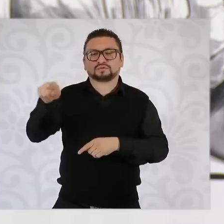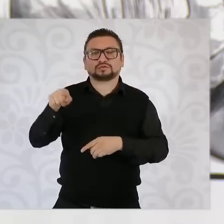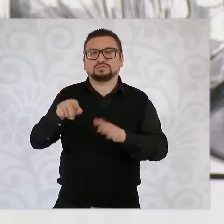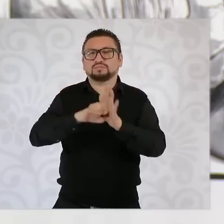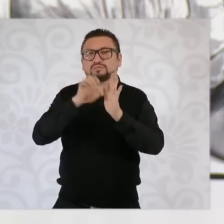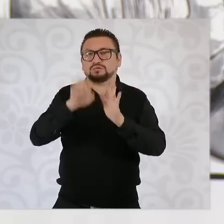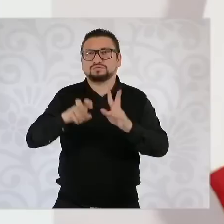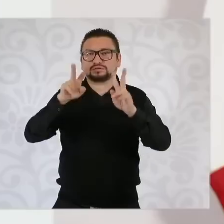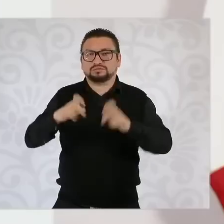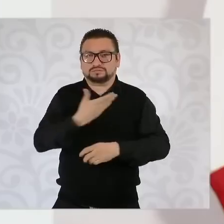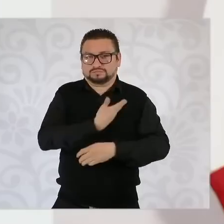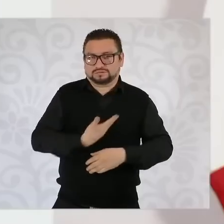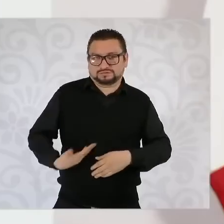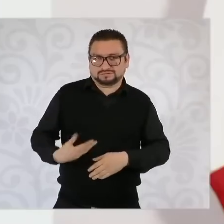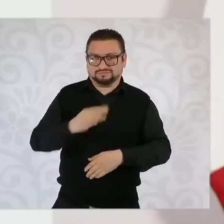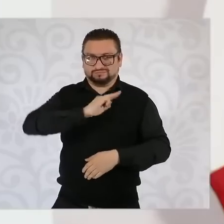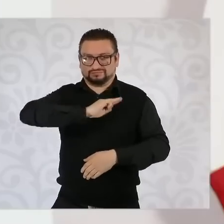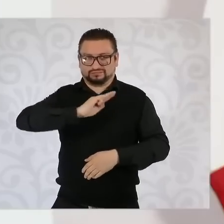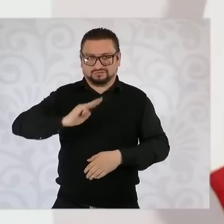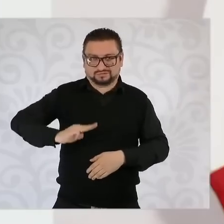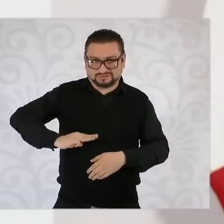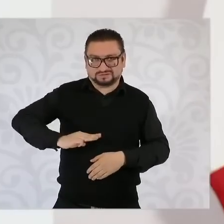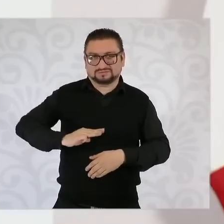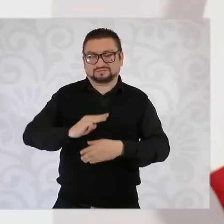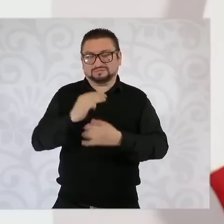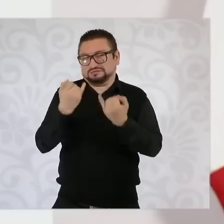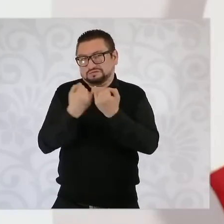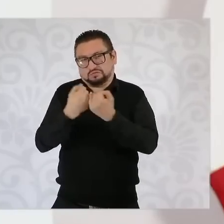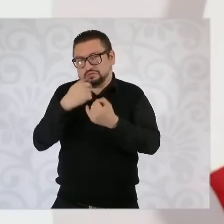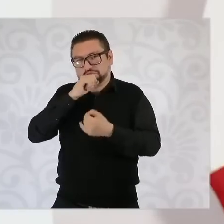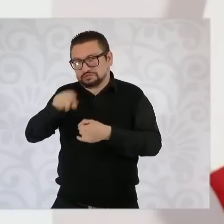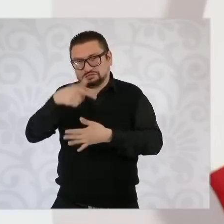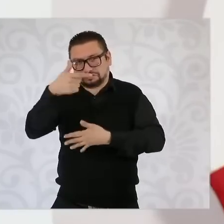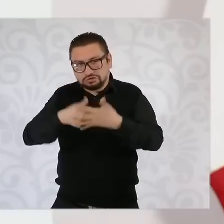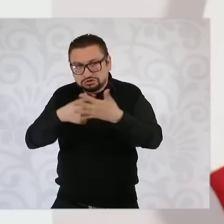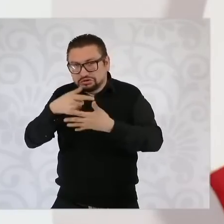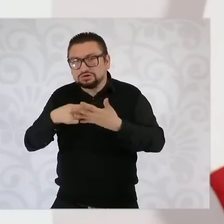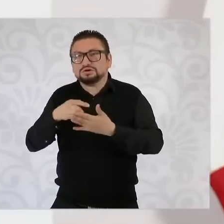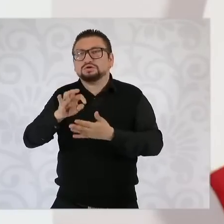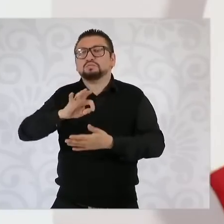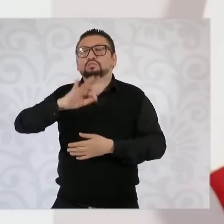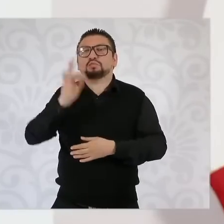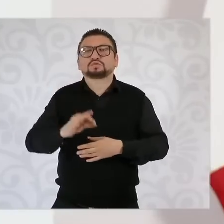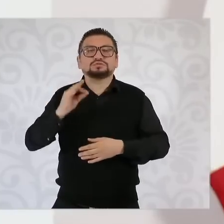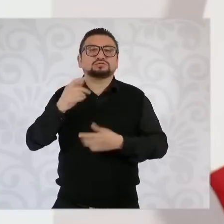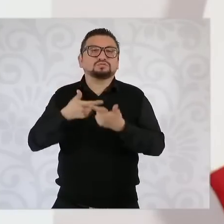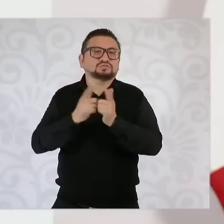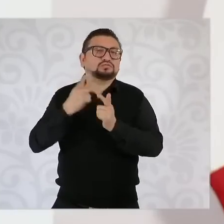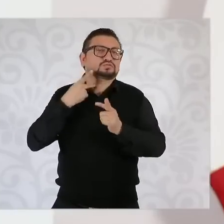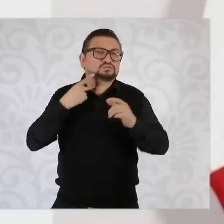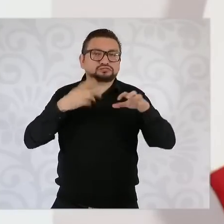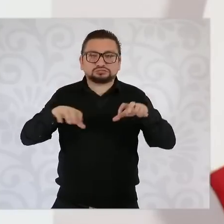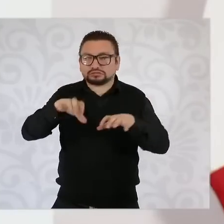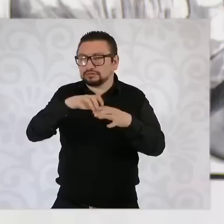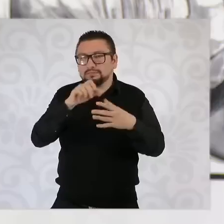presidencias municipales que entran por planilla y hay un porcentaje para cada partido entonces